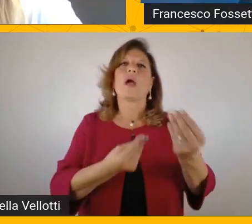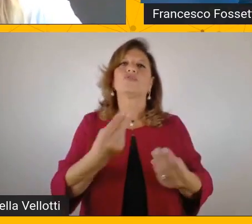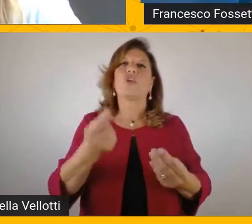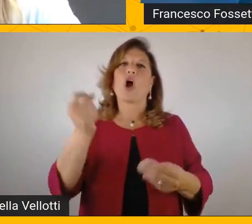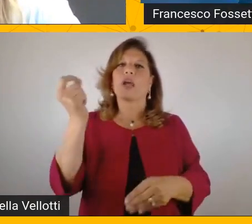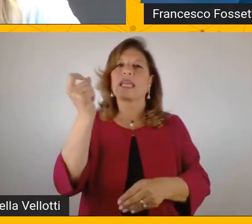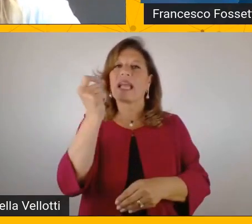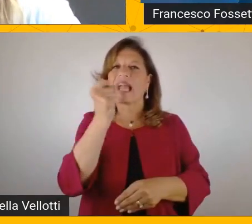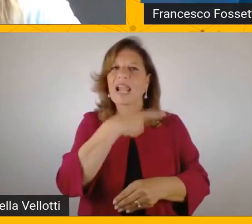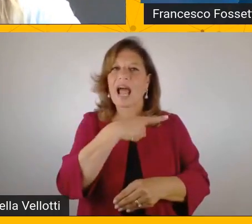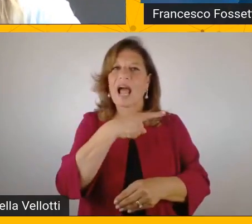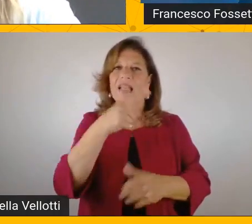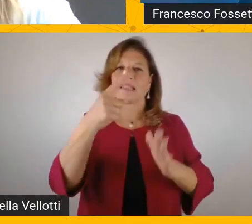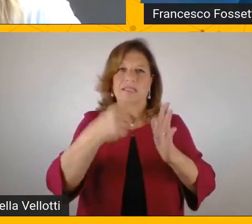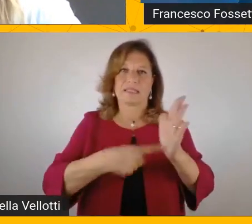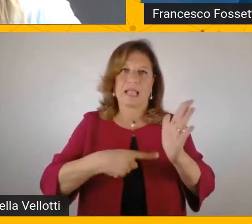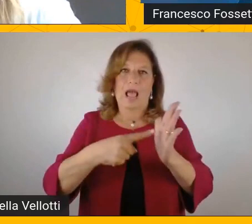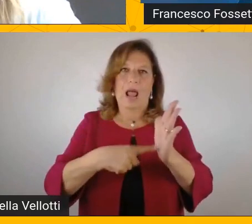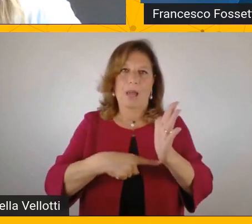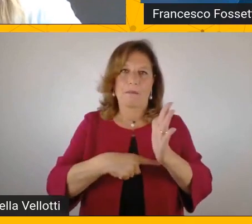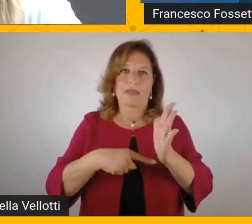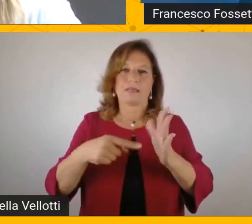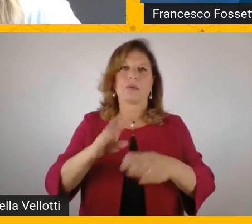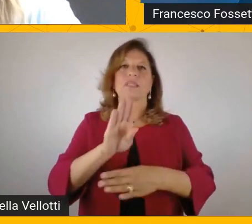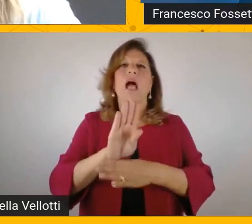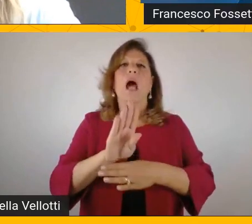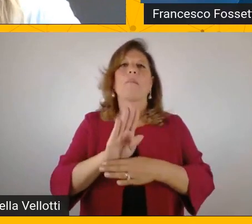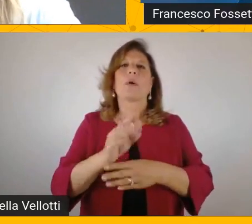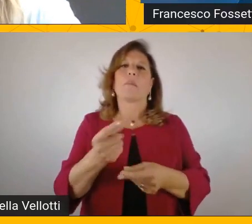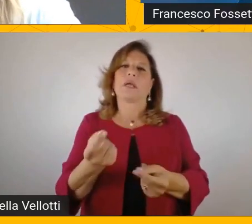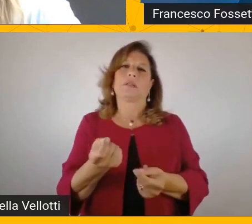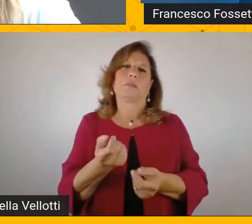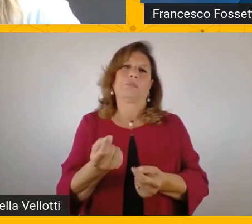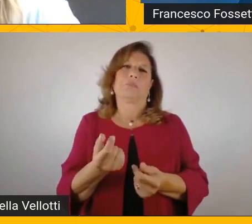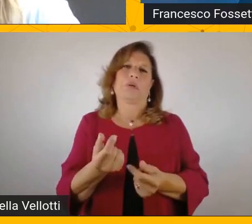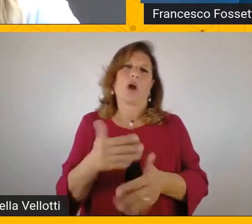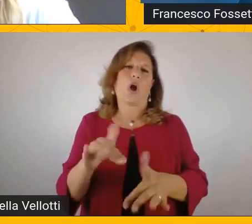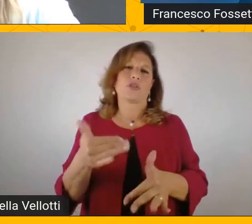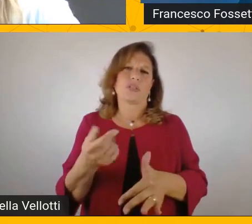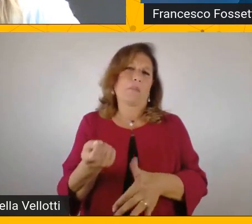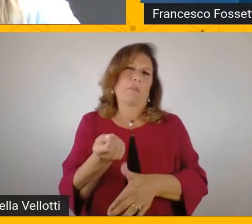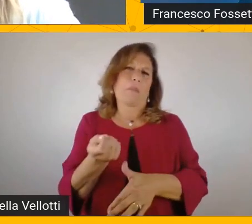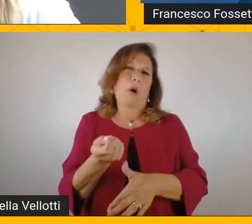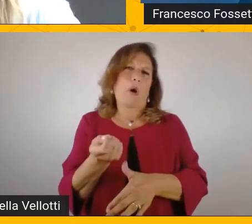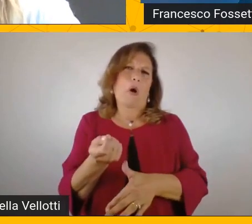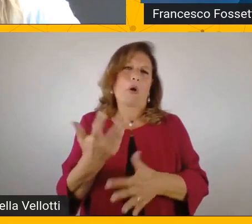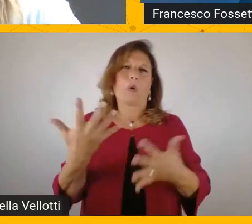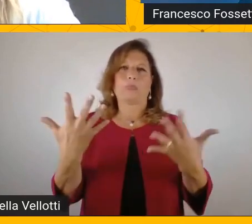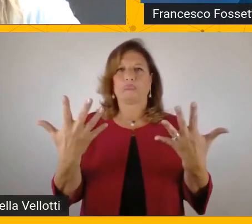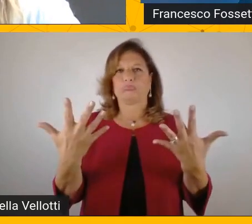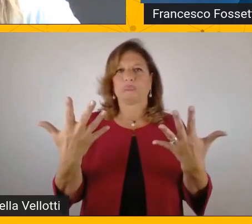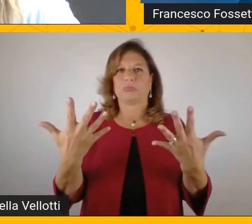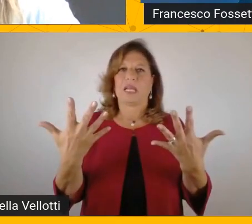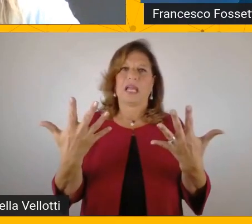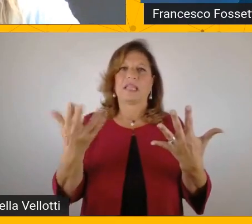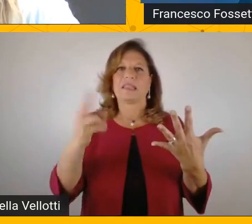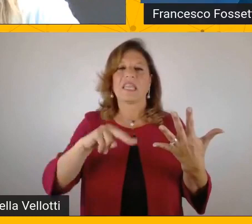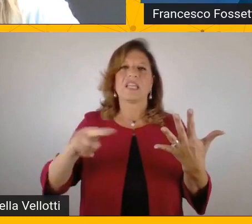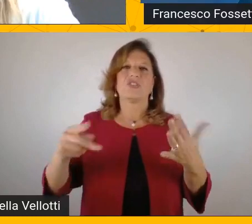anche l'idea di eh e sono abbonamenti che costano veramente poco. Si parla di una